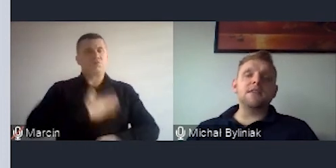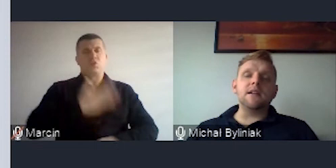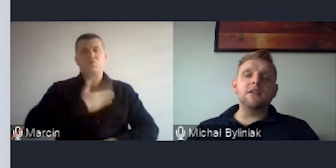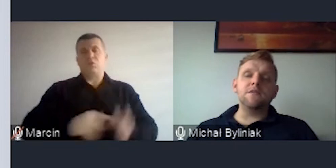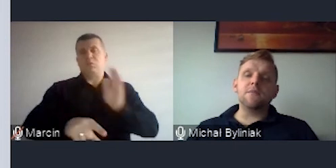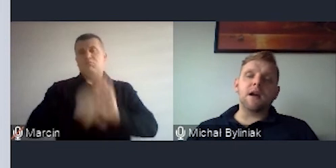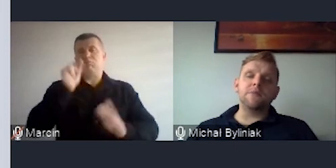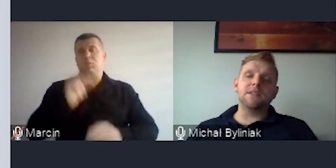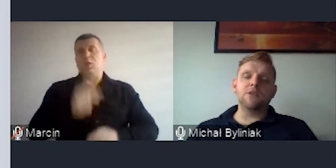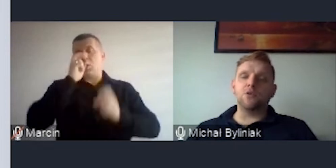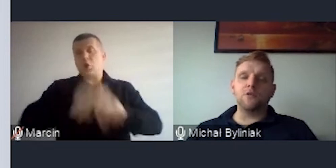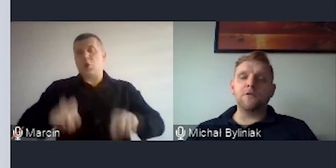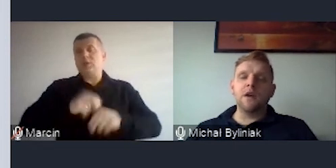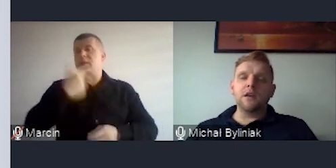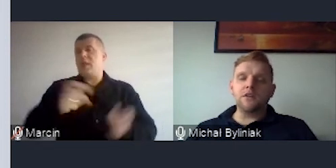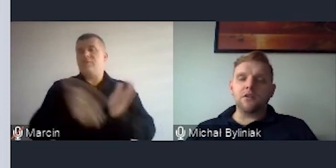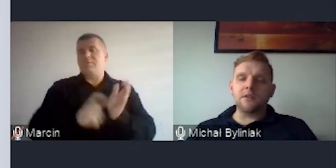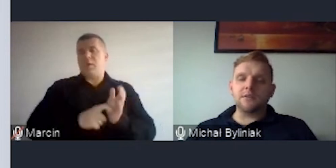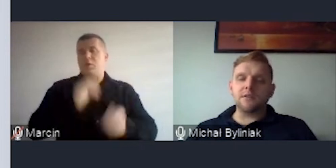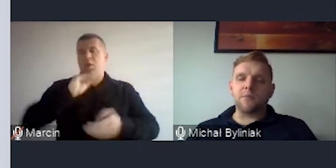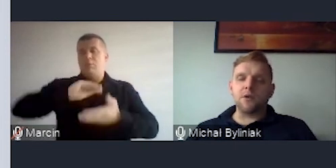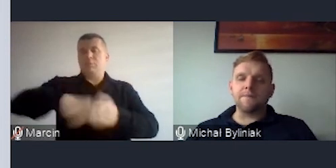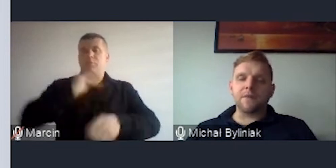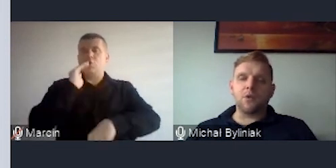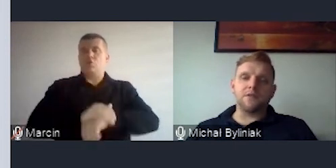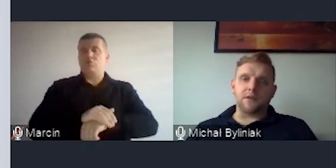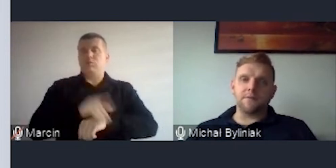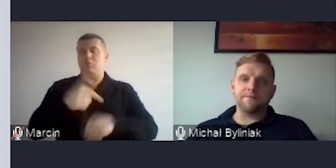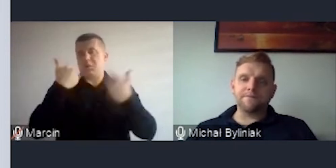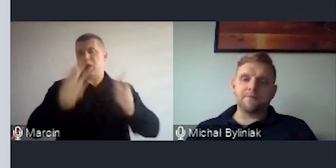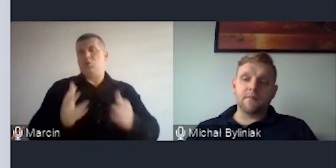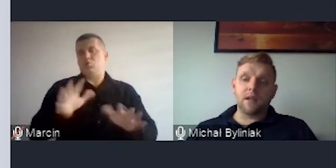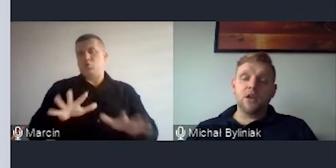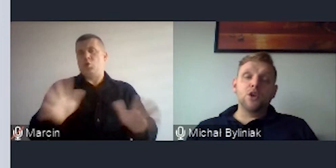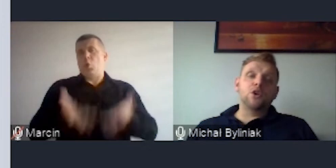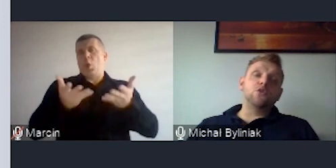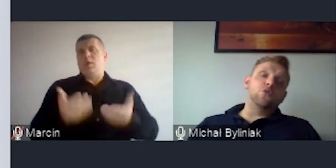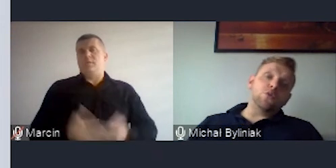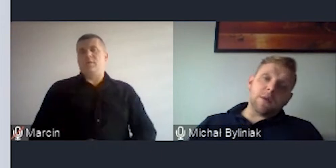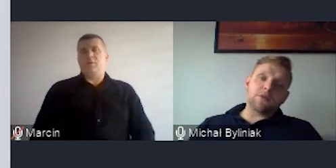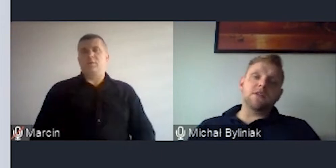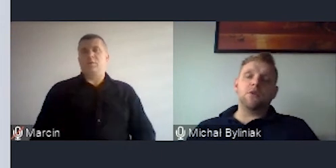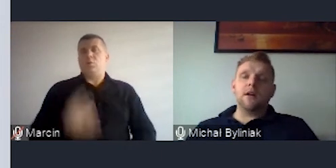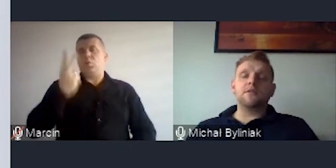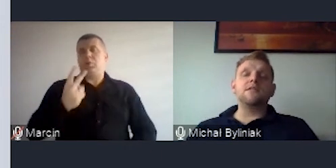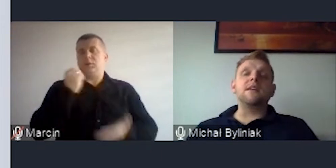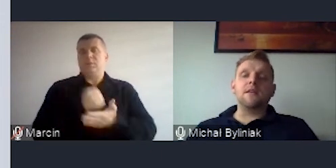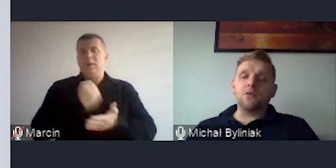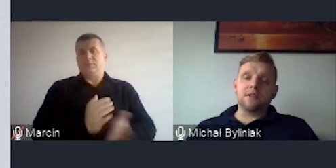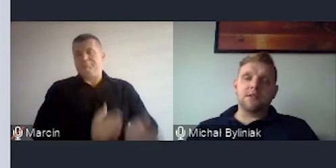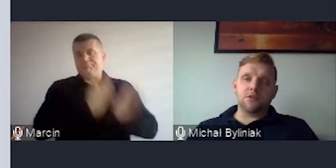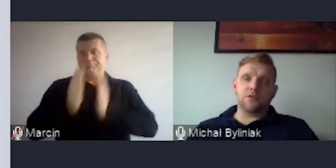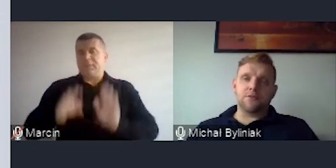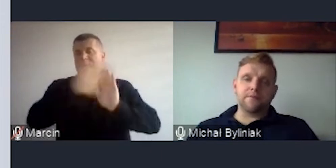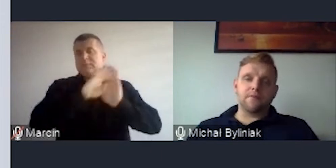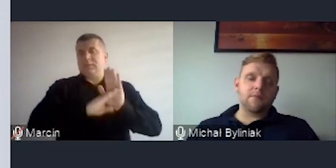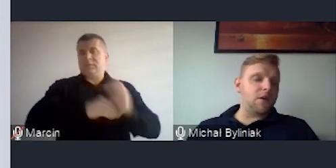Rozeznanie nie wymaga pisemnych umów i to jest spore ułatwienie. Druga procedura to zasada konkurencyjności.